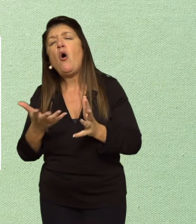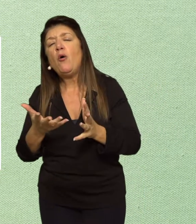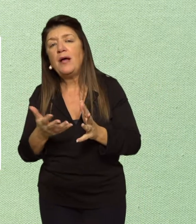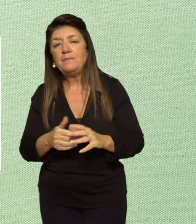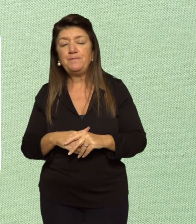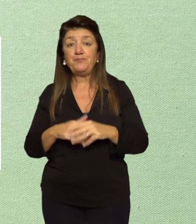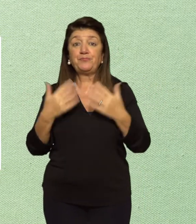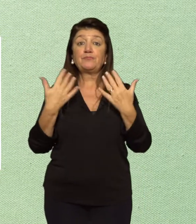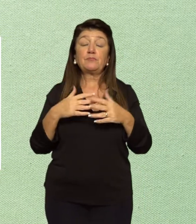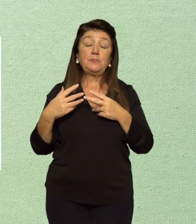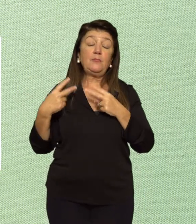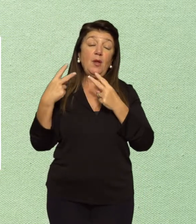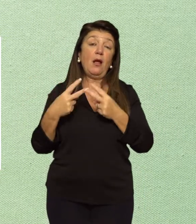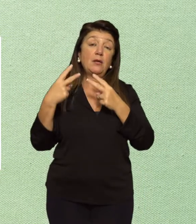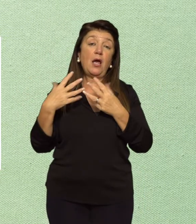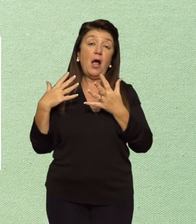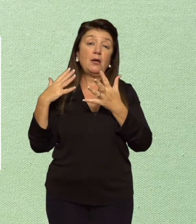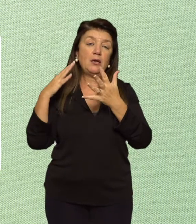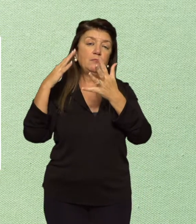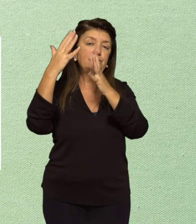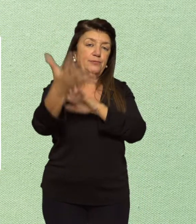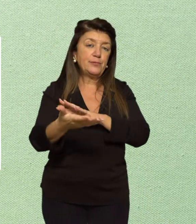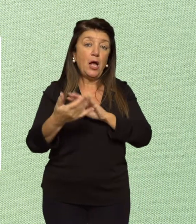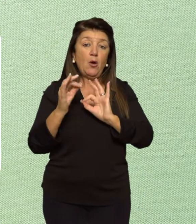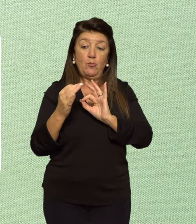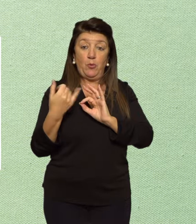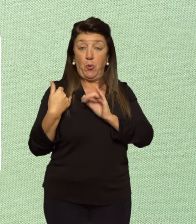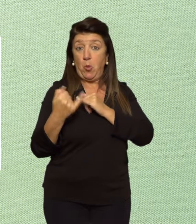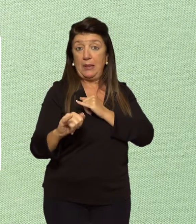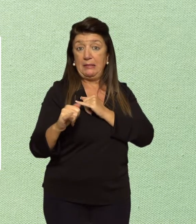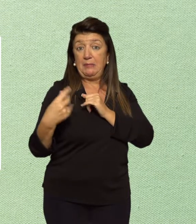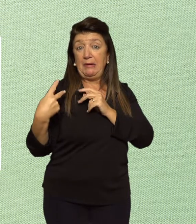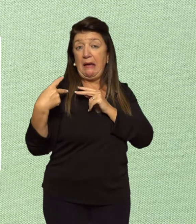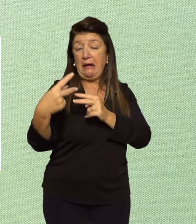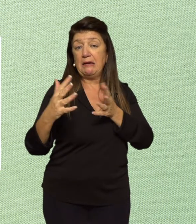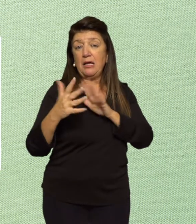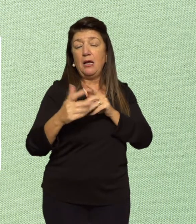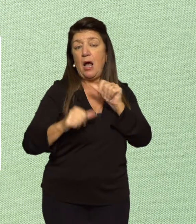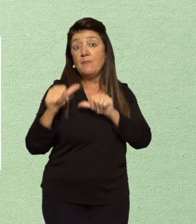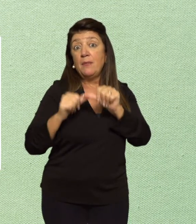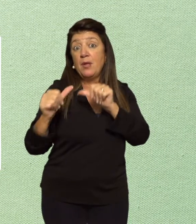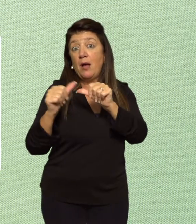molteplici, soprattutto negli ultimi anni dove l'interesse fortunatamente per questo fenomeno